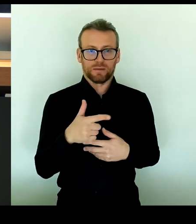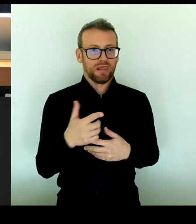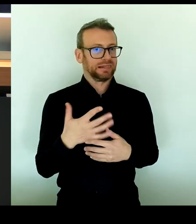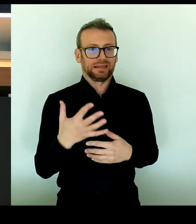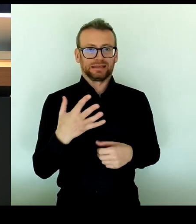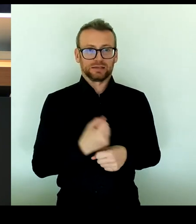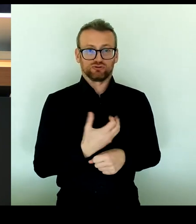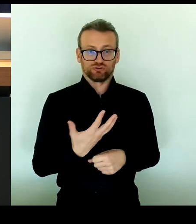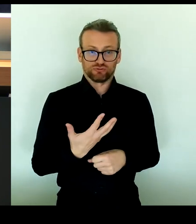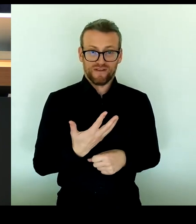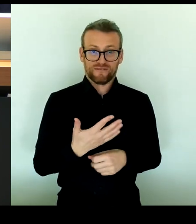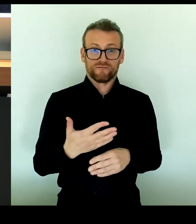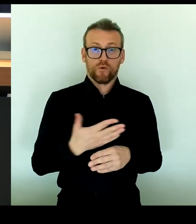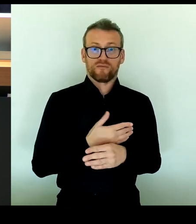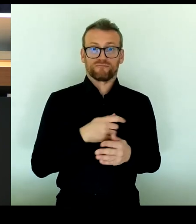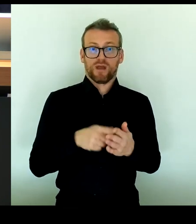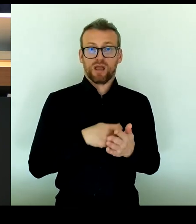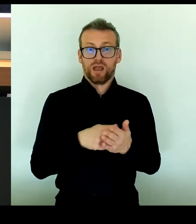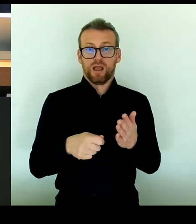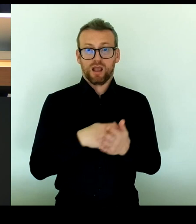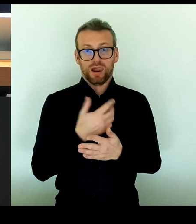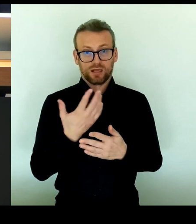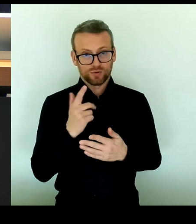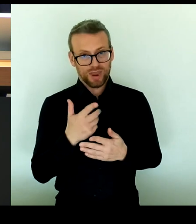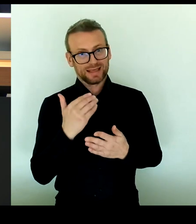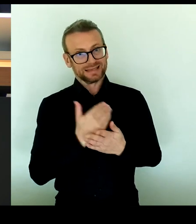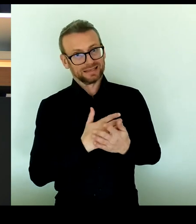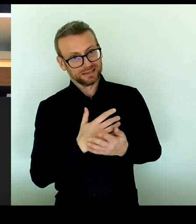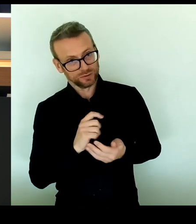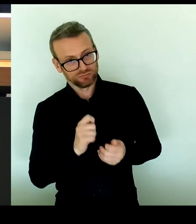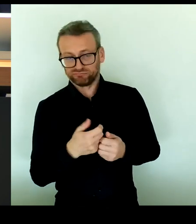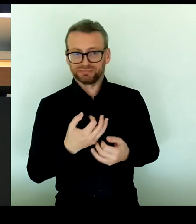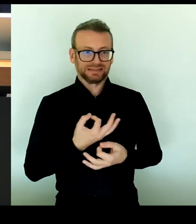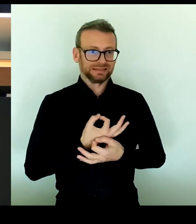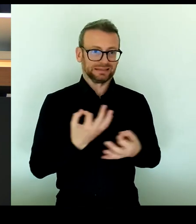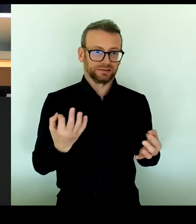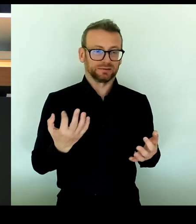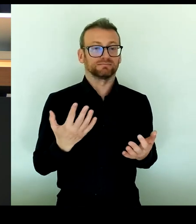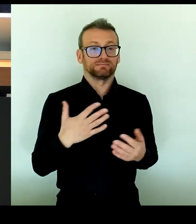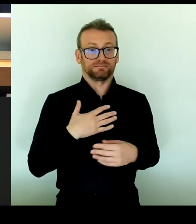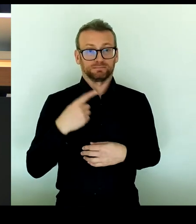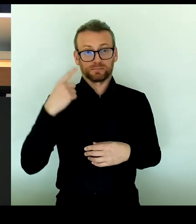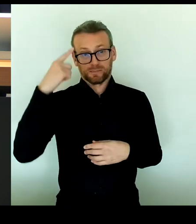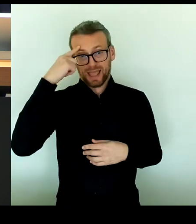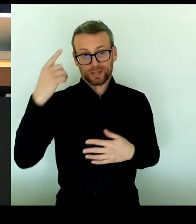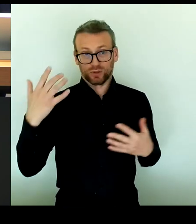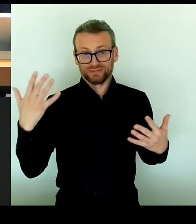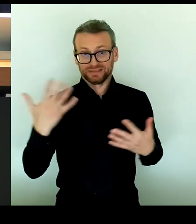Digitalstrategie im Digital-Ausschuss, wo auch wiederum moniert wurde, naja, das Thema Datenschutz auch jetzt wieder nur ein Randthema,